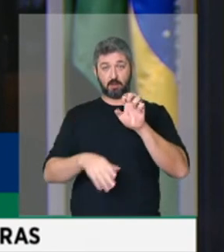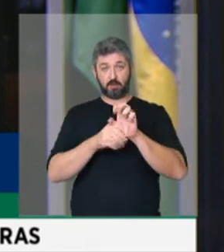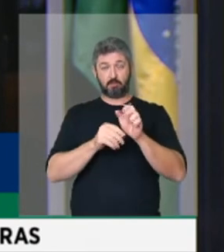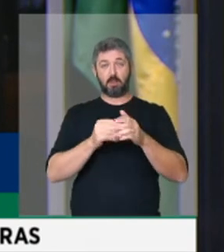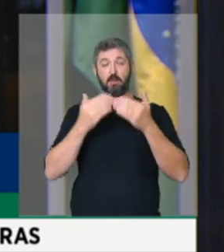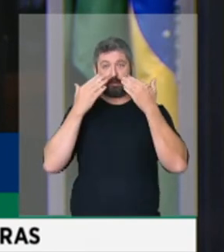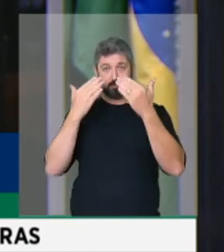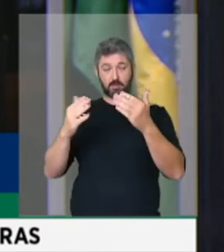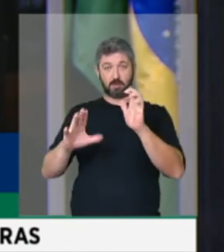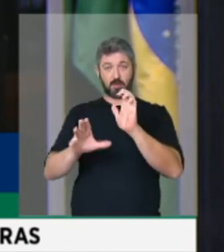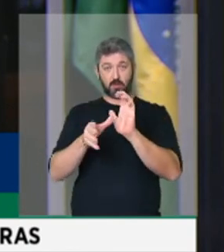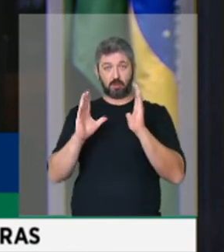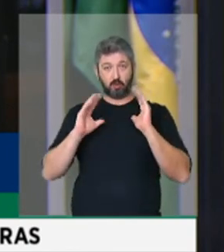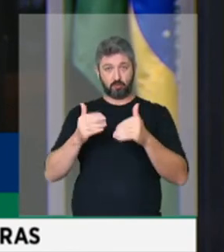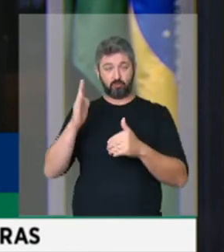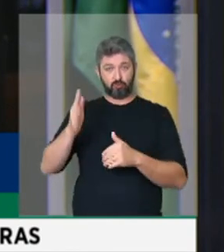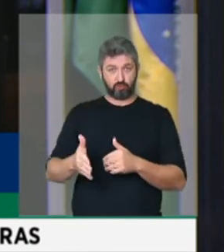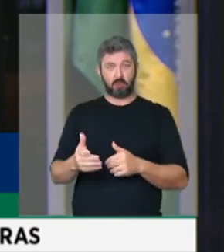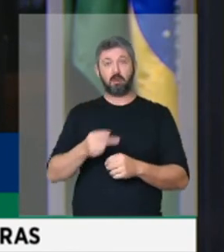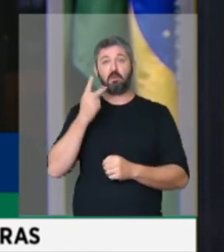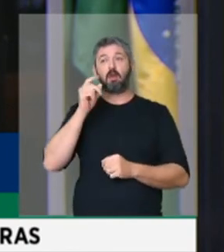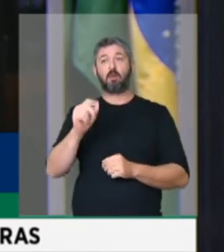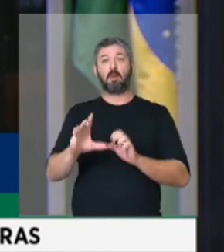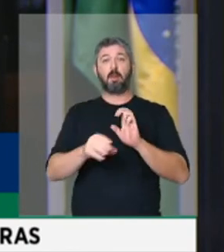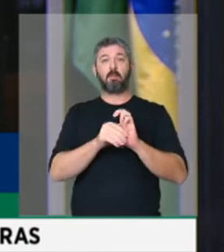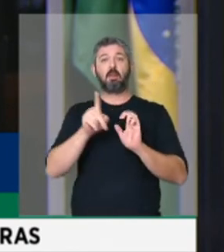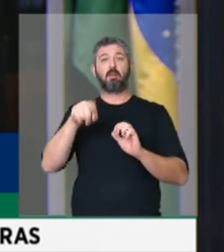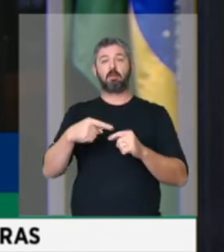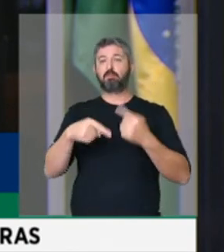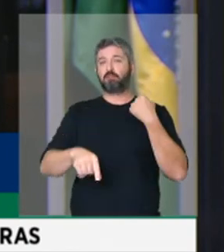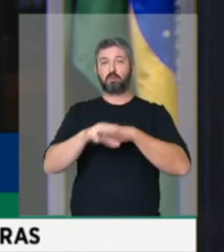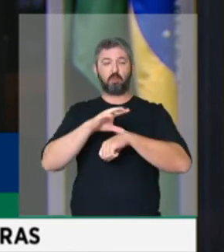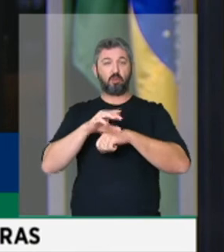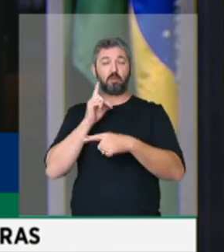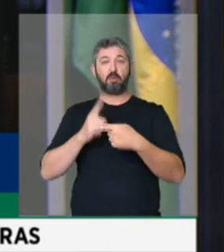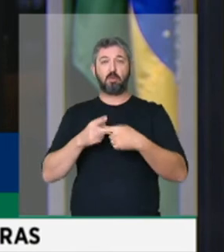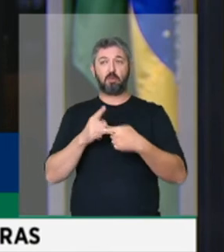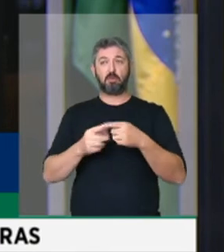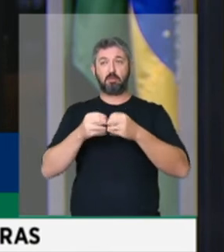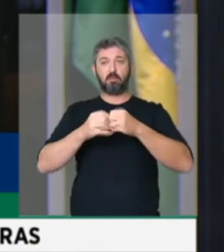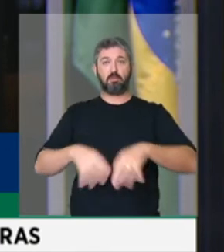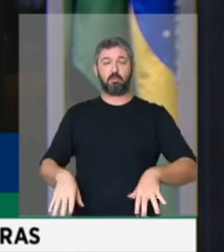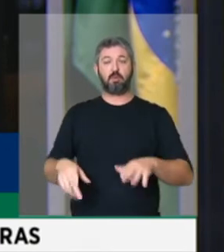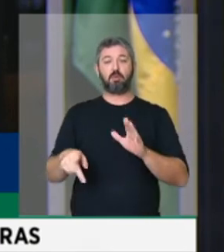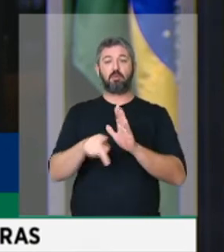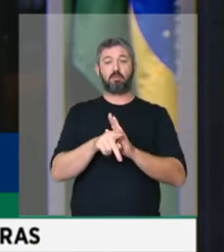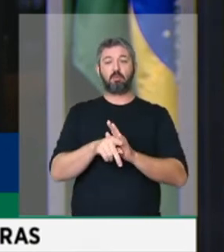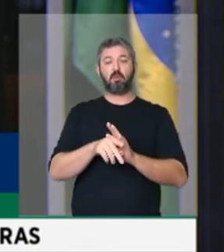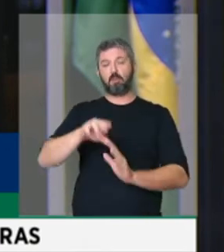APRESENTADAS PERANTE A COMISSÃO CONSIDERAMOS SEGUINTES EMENDAS SÃO INCONSTITUCIONAIS PORQUE AFRONTAM ENTENDIMENTO CONSOLIDADO PELO SUPREMO